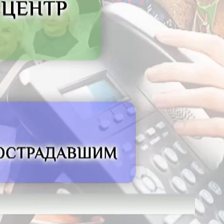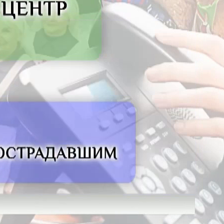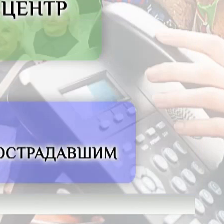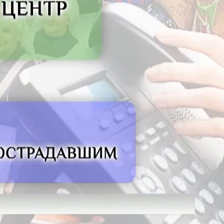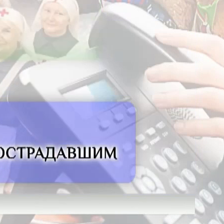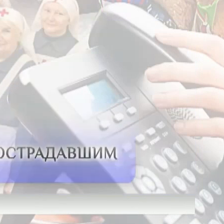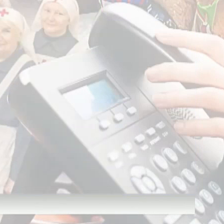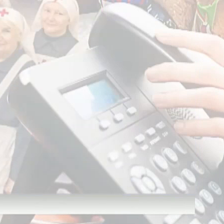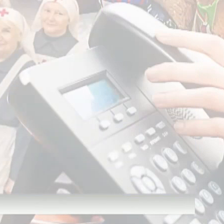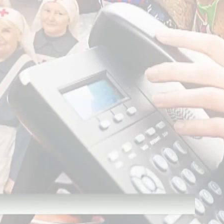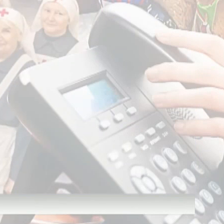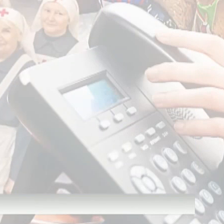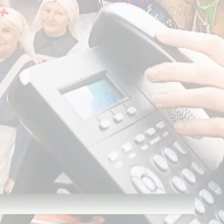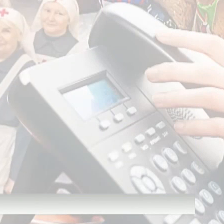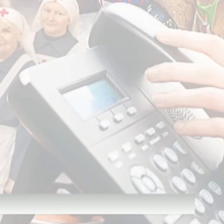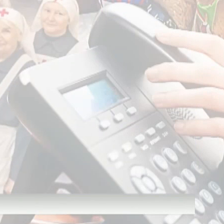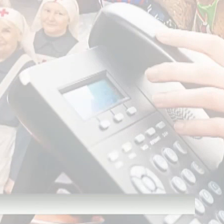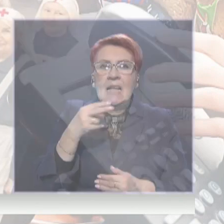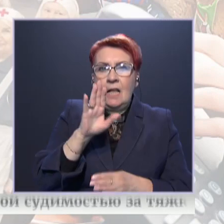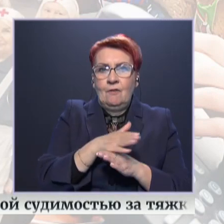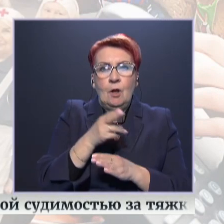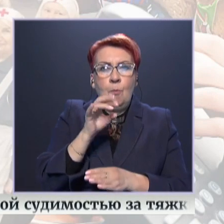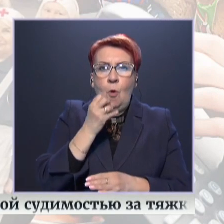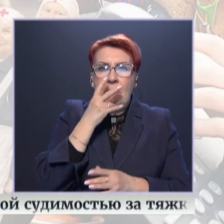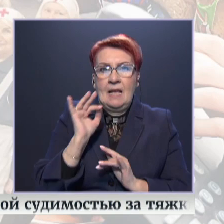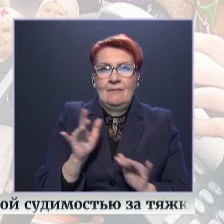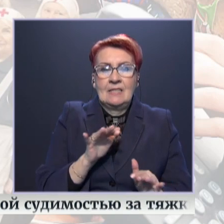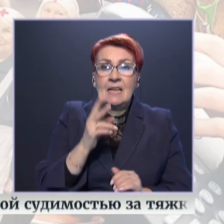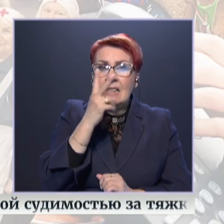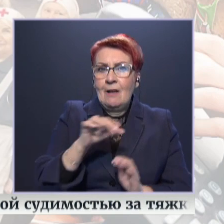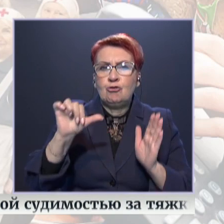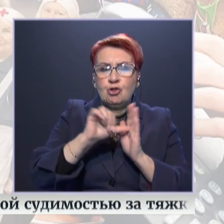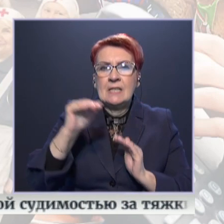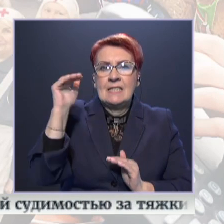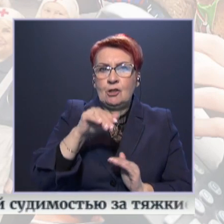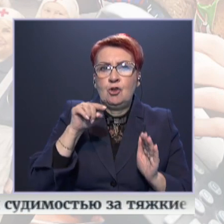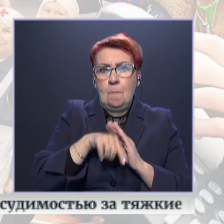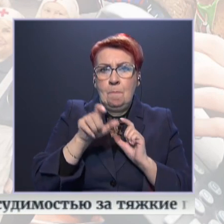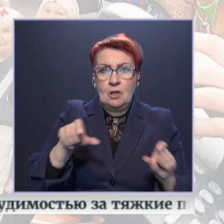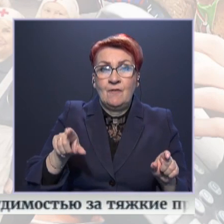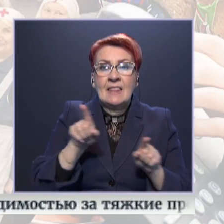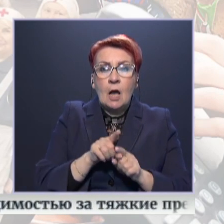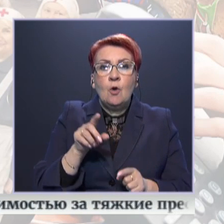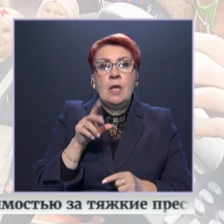на помощь от синодального отдела по благотворительности 26 тысяч беженцев такое число людей принял наш